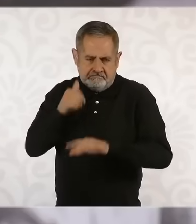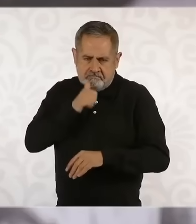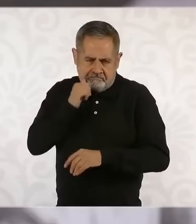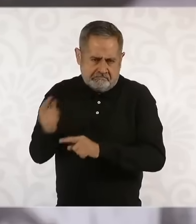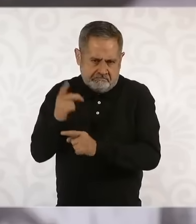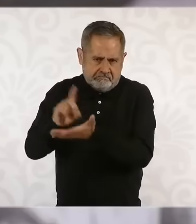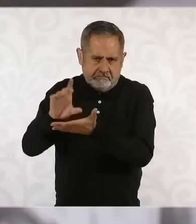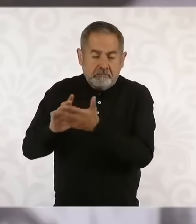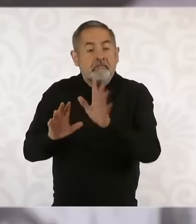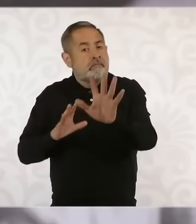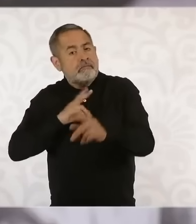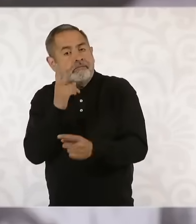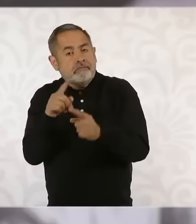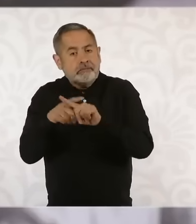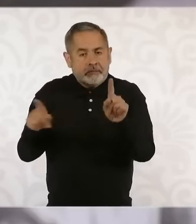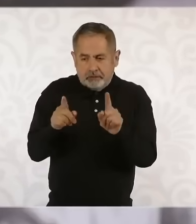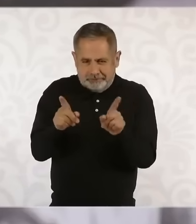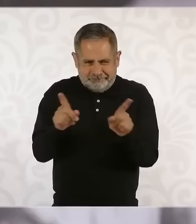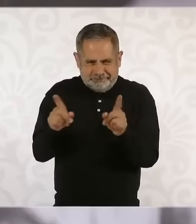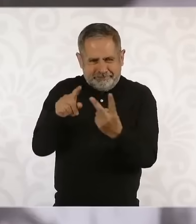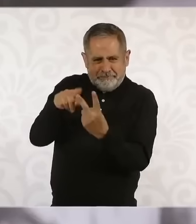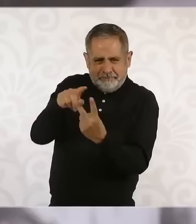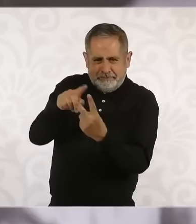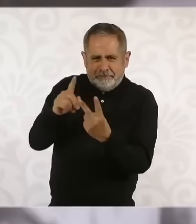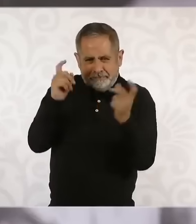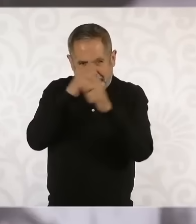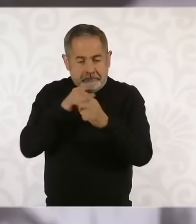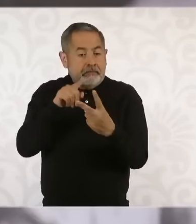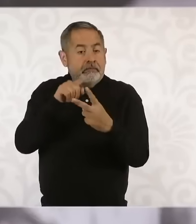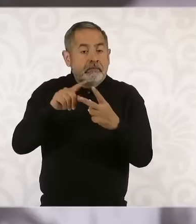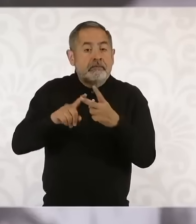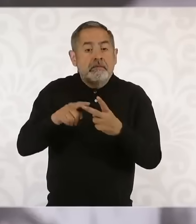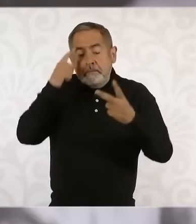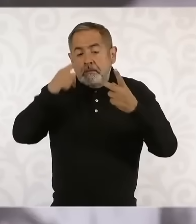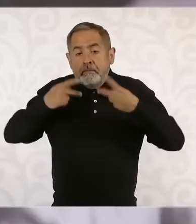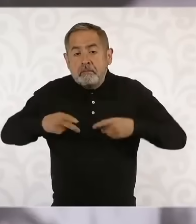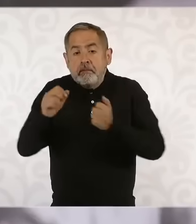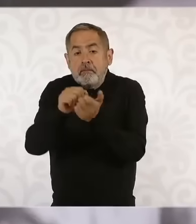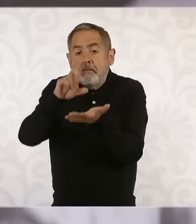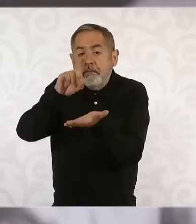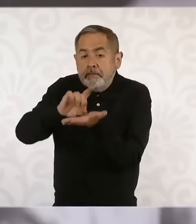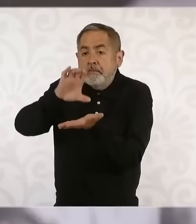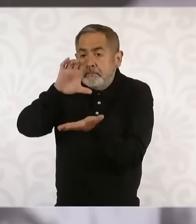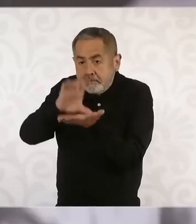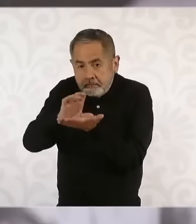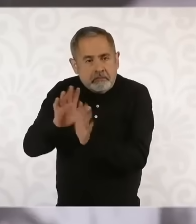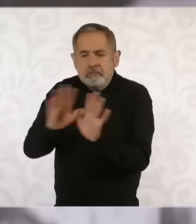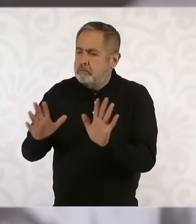aclaración que que a veces es complejo. La pensión es para personas con discapacidad permanente. Eh,